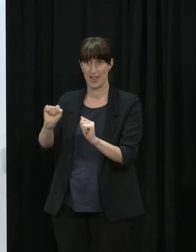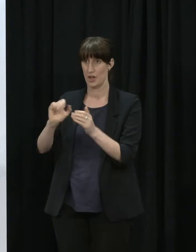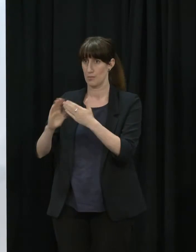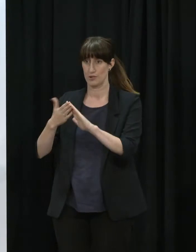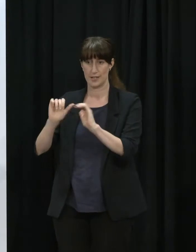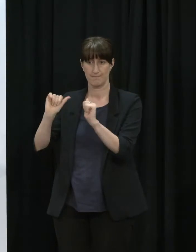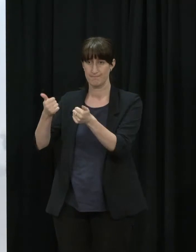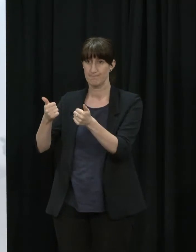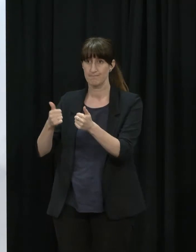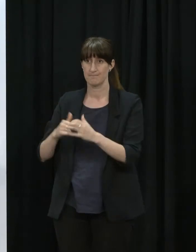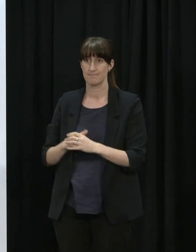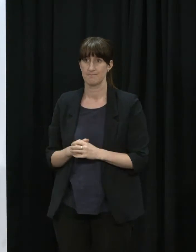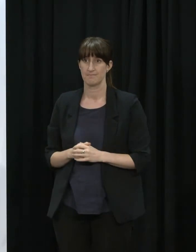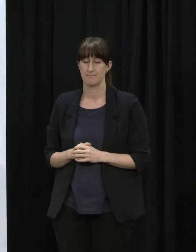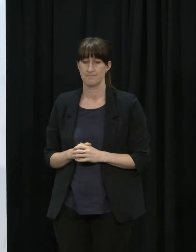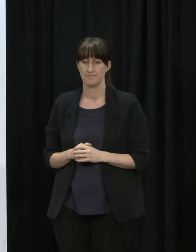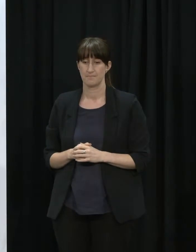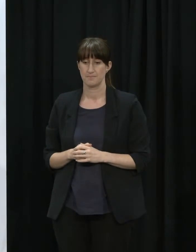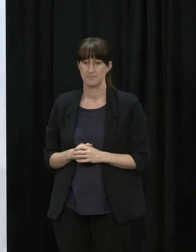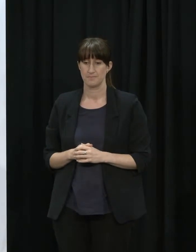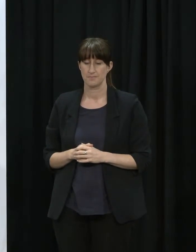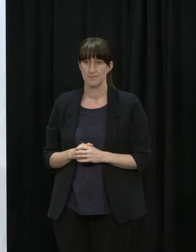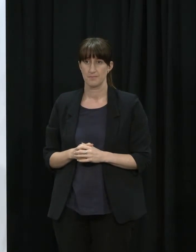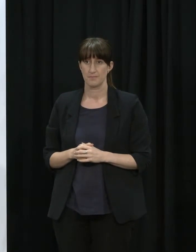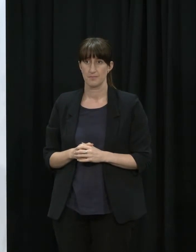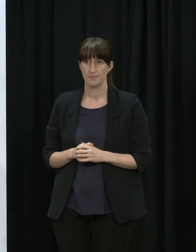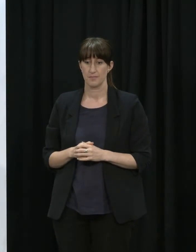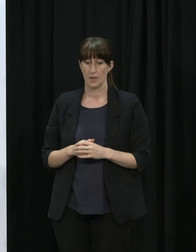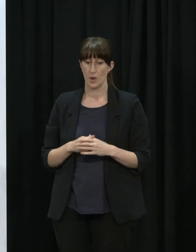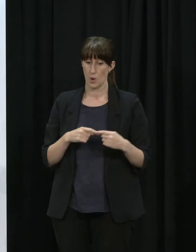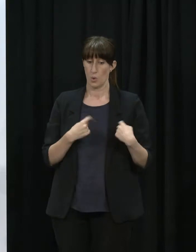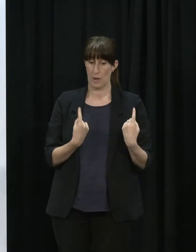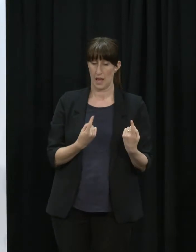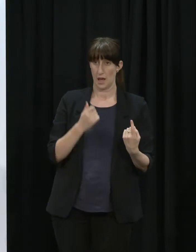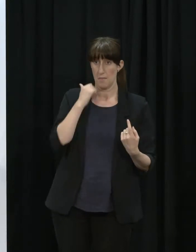atu ki te tiritiri raraunga, nga whakahaere Maori me te Moana-nui-a-Kiwa kua whakaatu